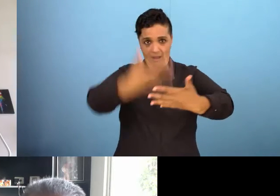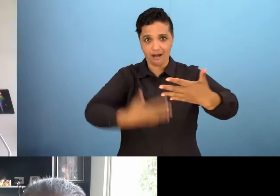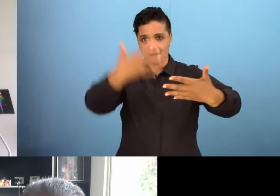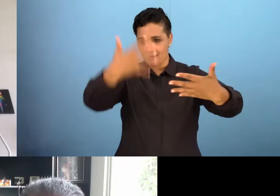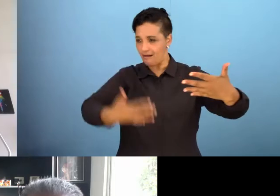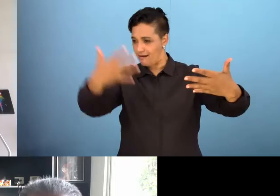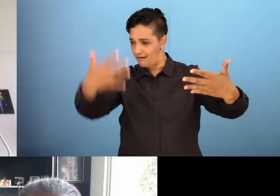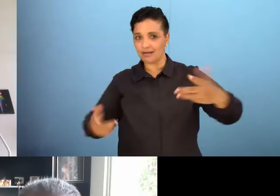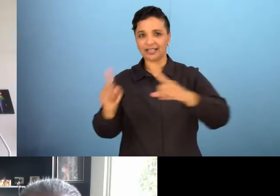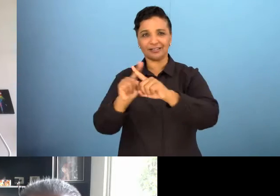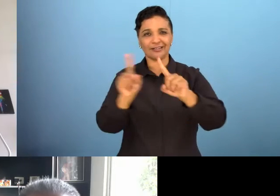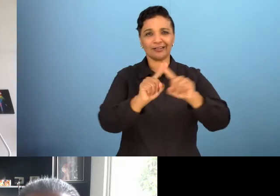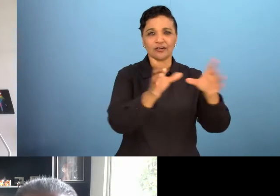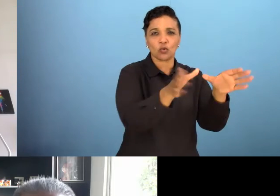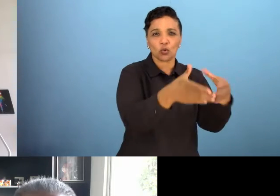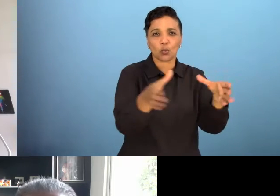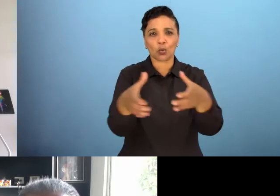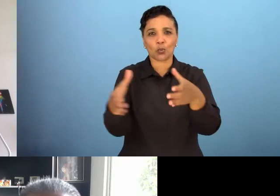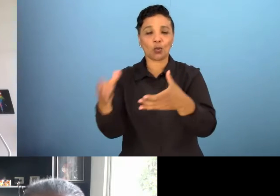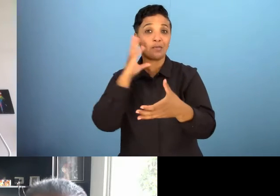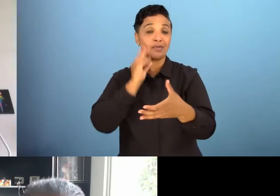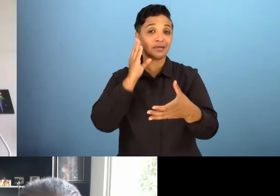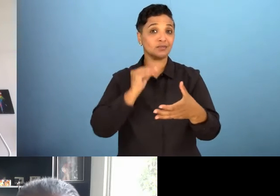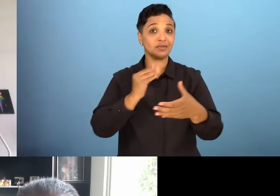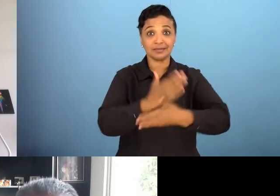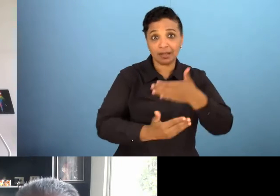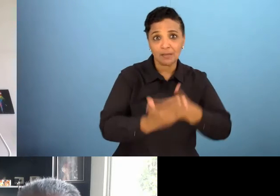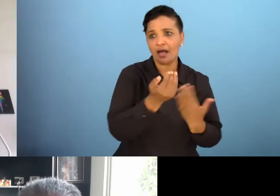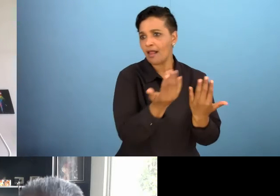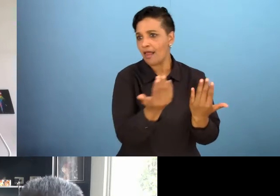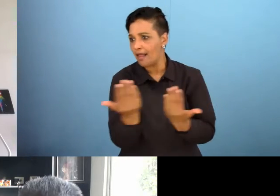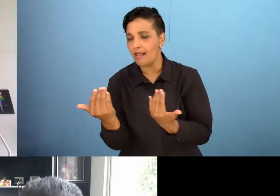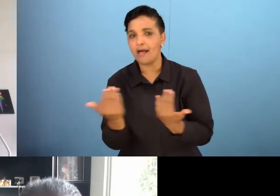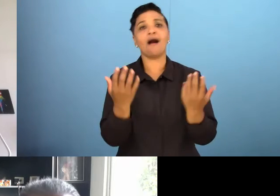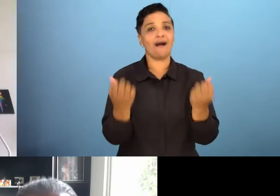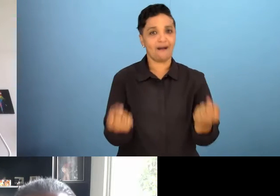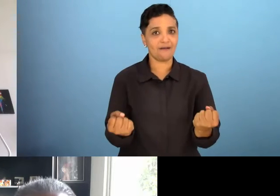en una sola base de datos con toda la información recopilada con diferentes